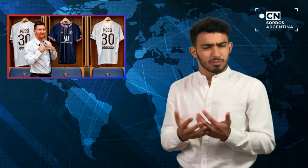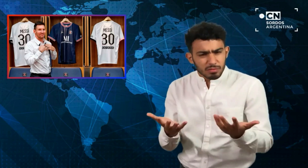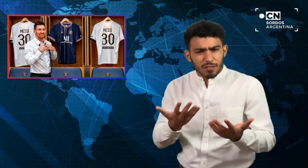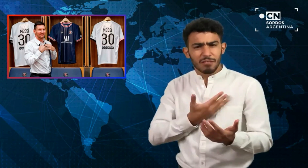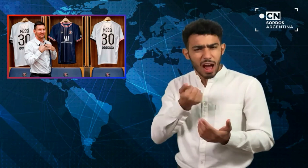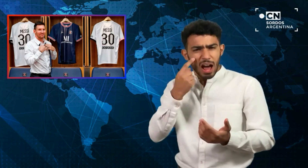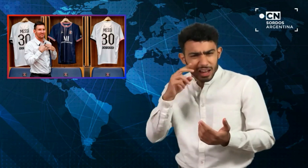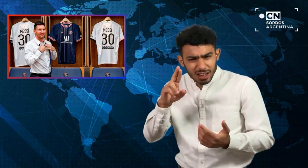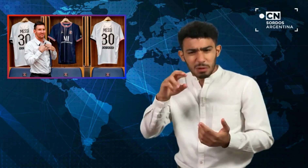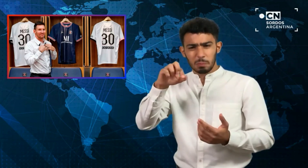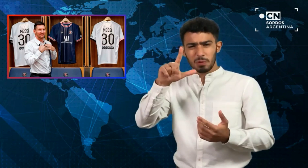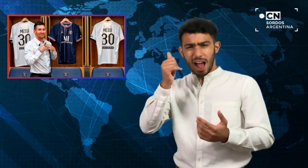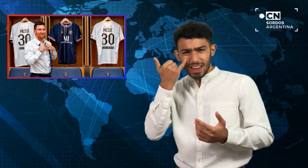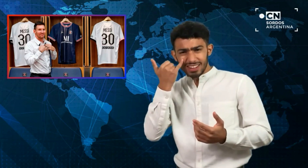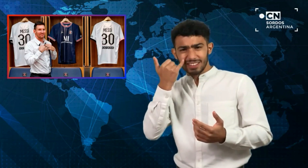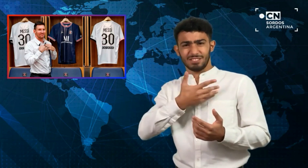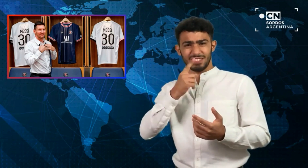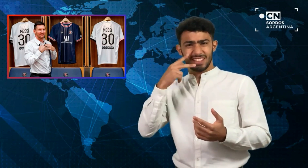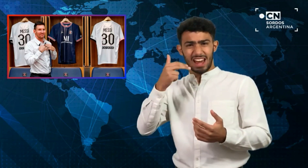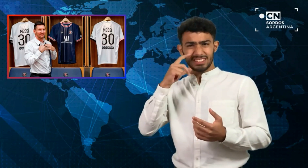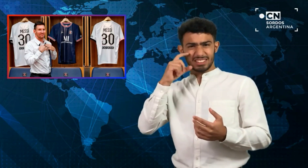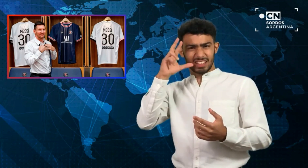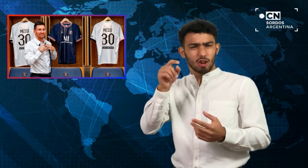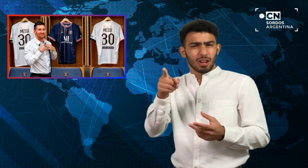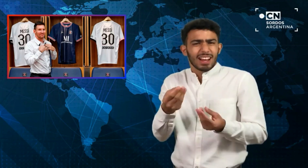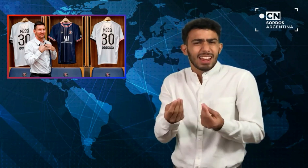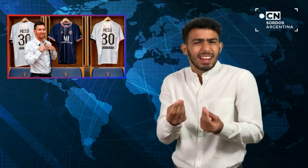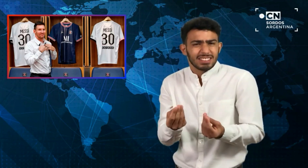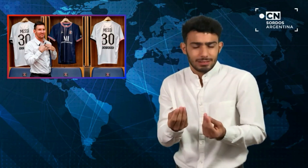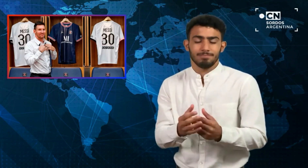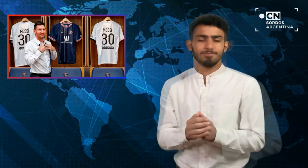Pero ¿de qué se trata?